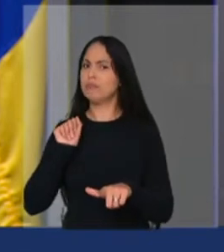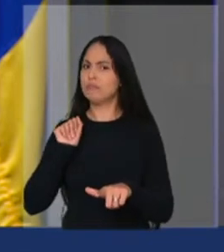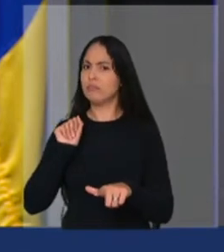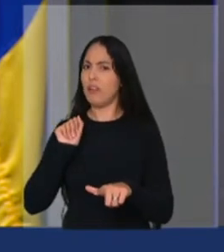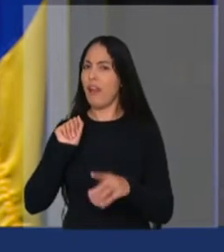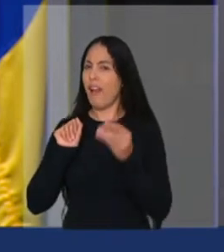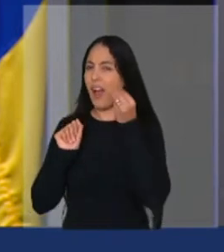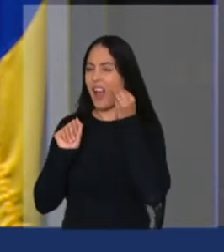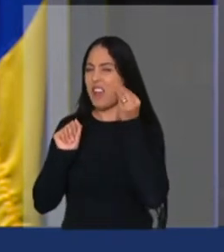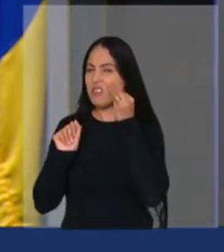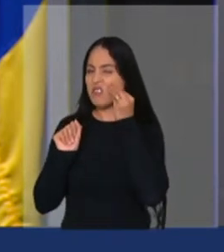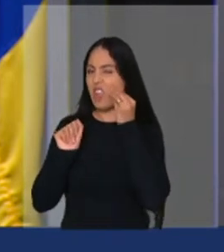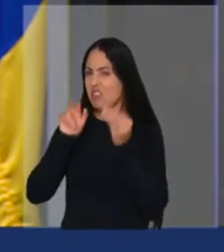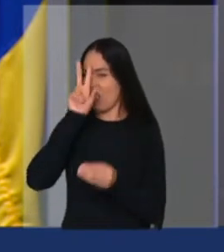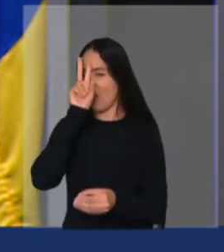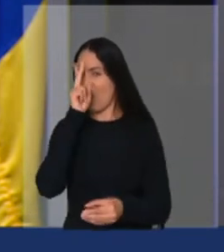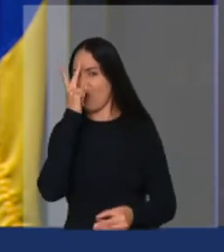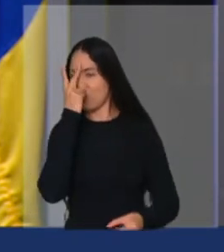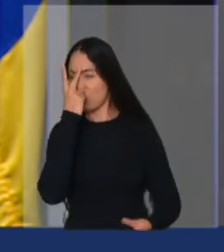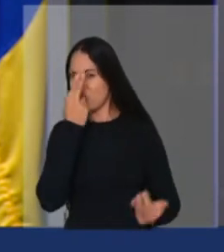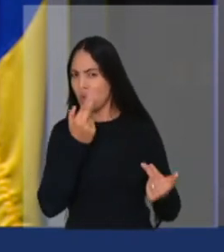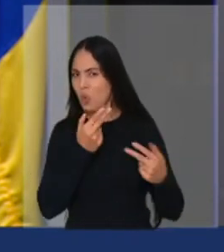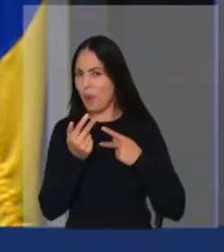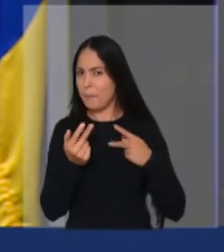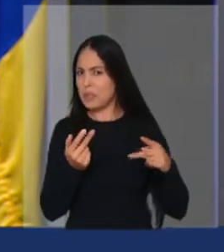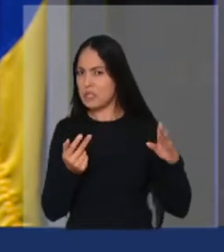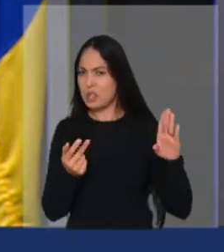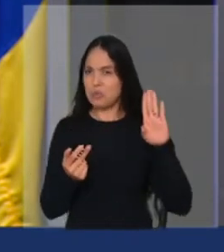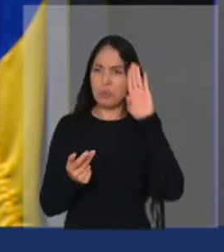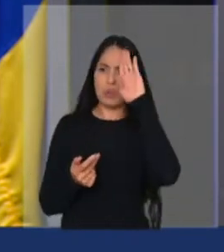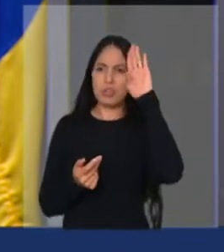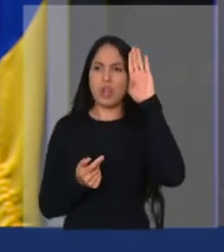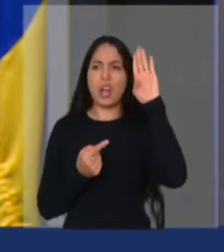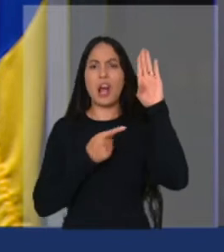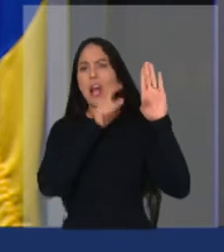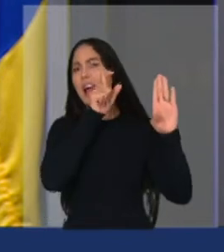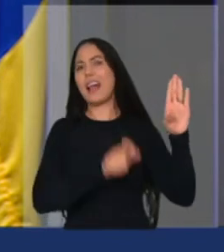ORA, O MESMO DISCURSO QUE BOLSONARO DISSE AQUI CONTRA A URNA ELETRÔNICA, O TRUMP DISSE NOS ESTADOS UNIDOS